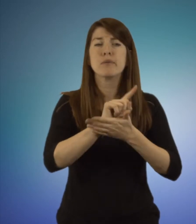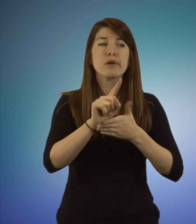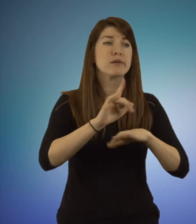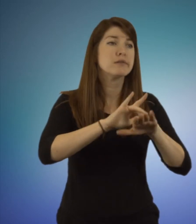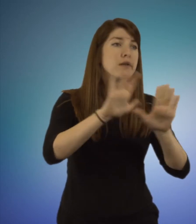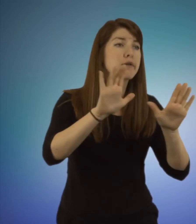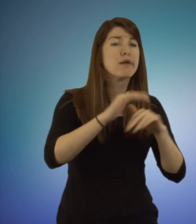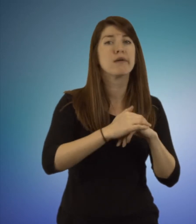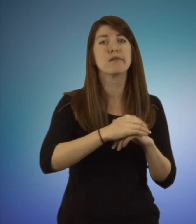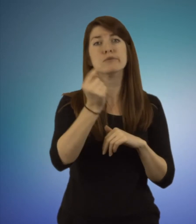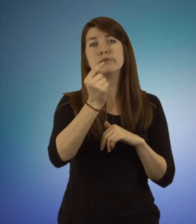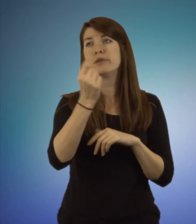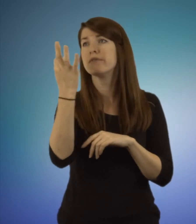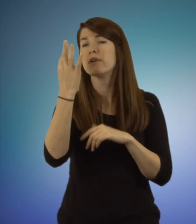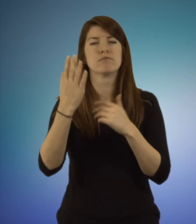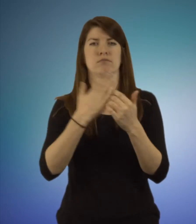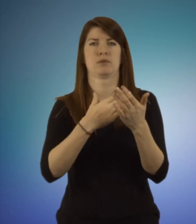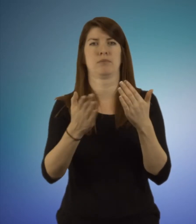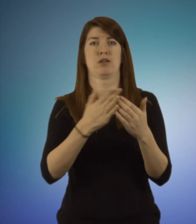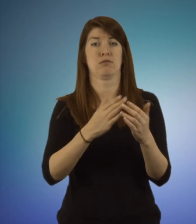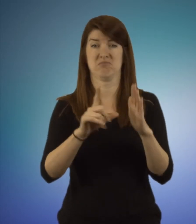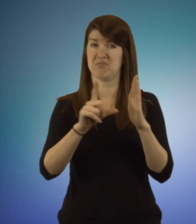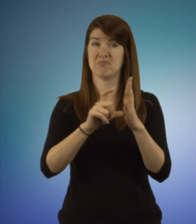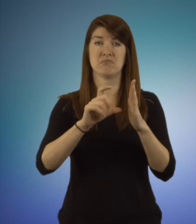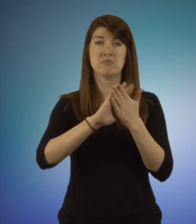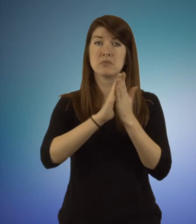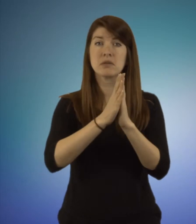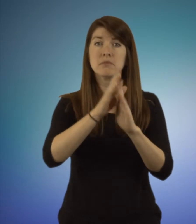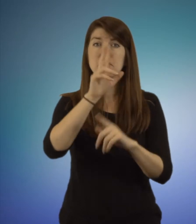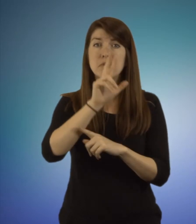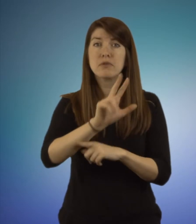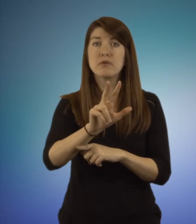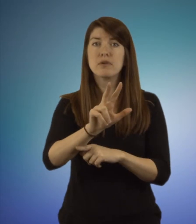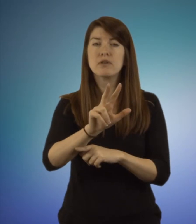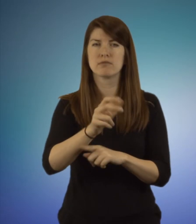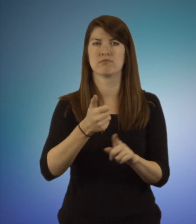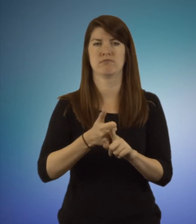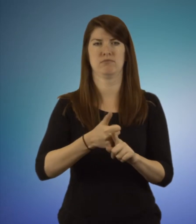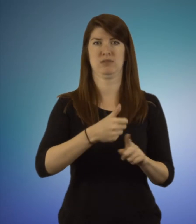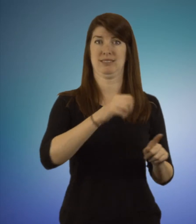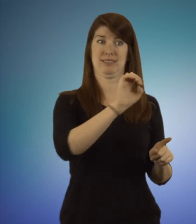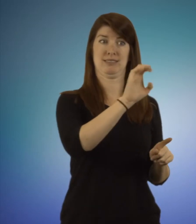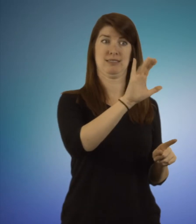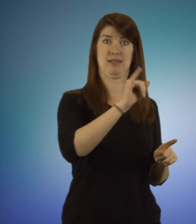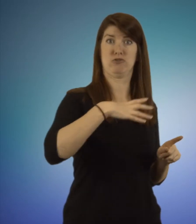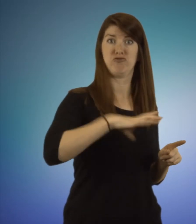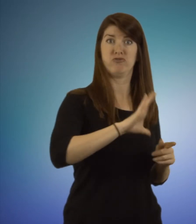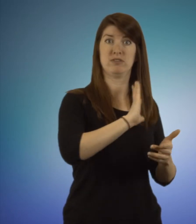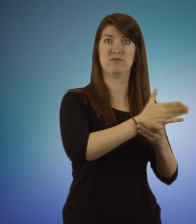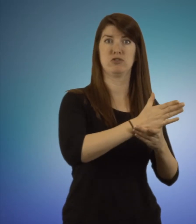que en cuanto el niño cumple 3, no importa si sucede el domingo o un martes o un viernes.